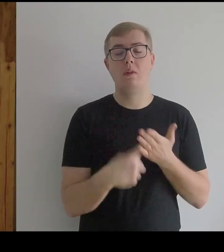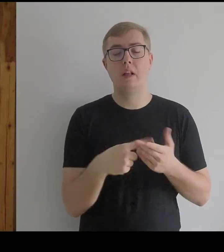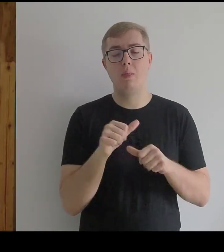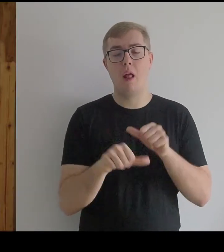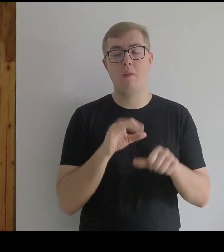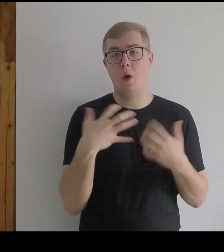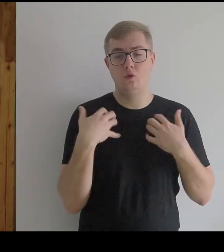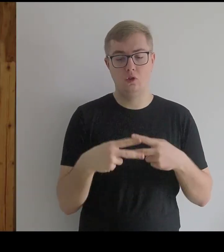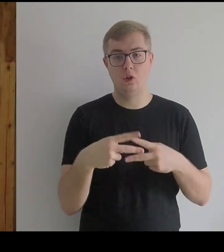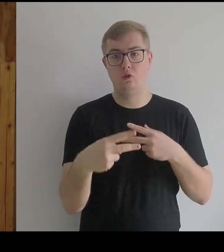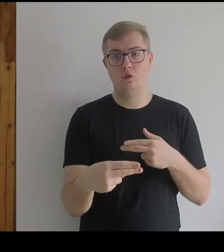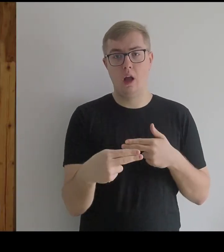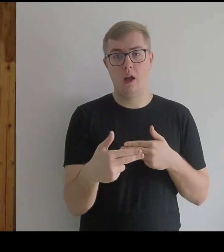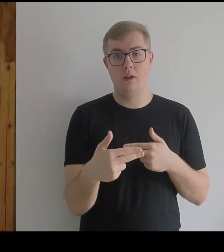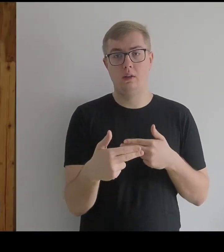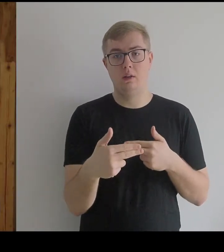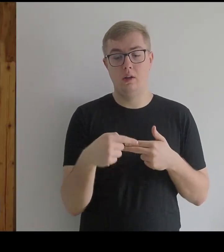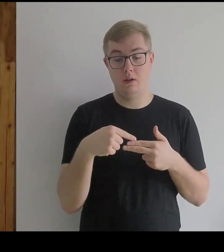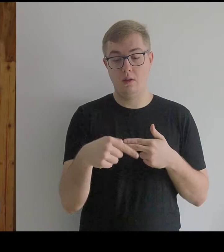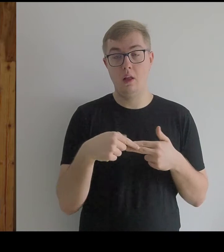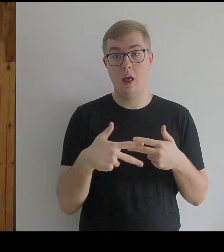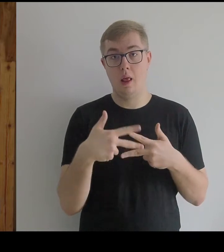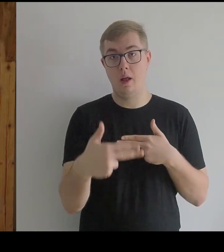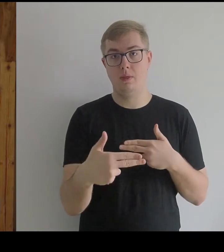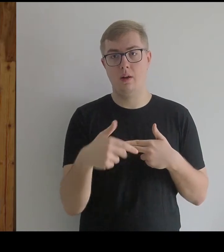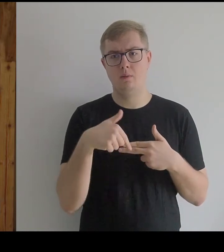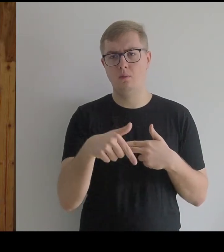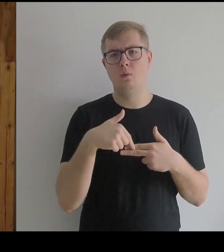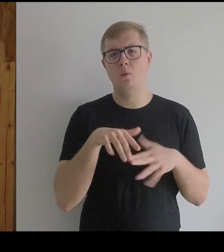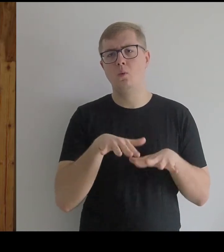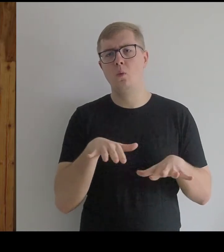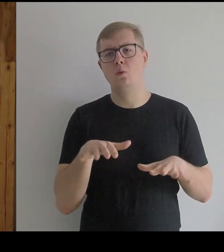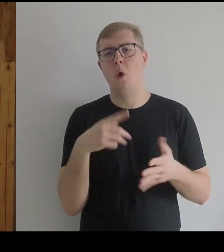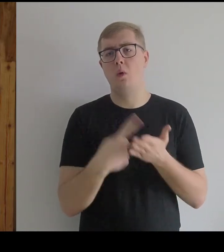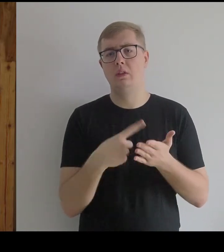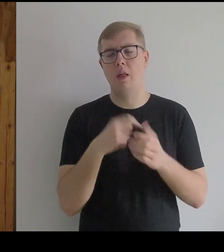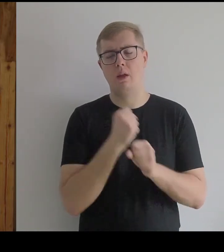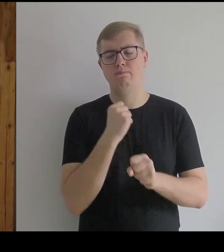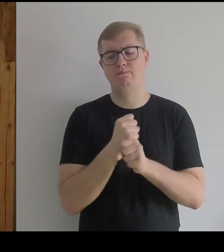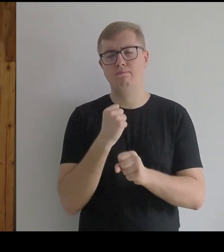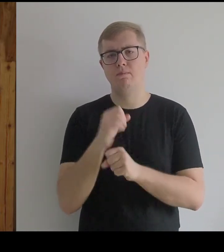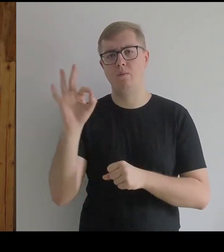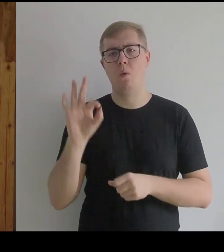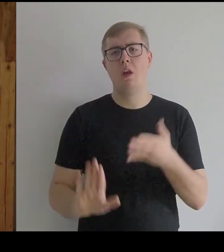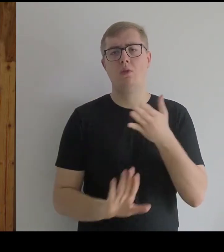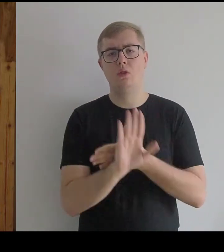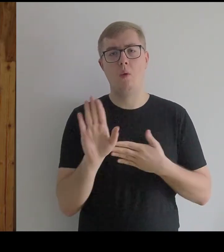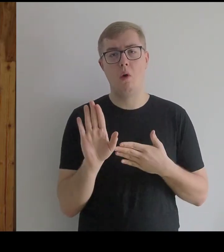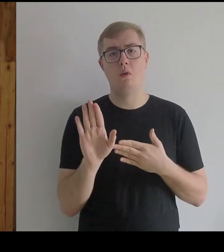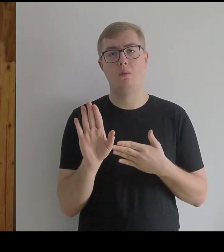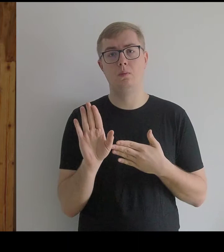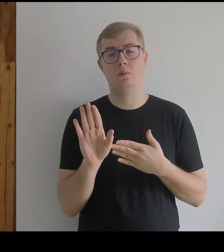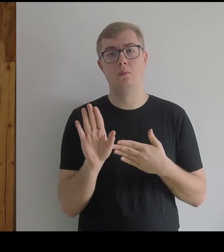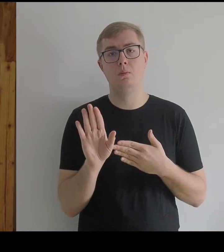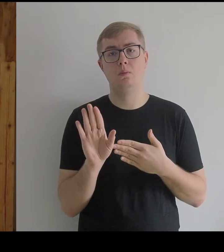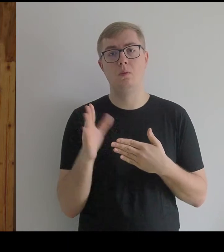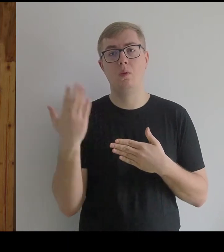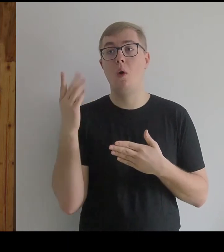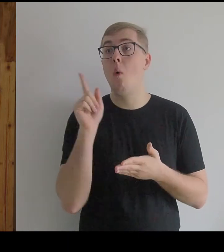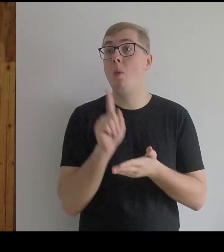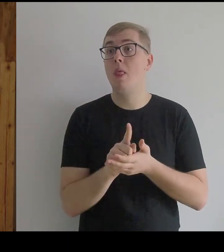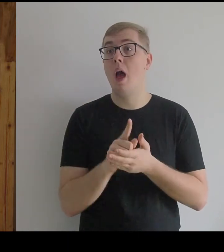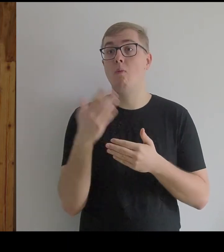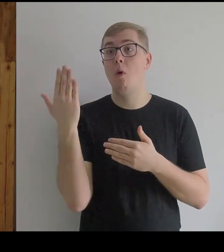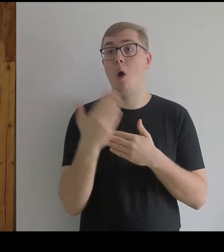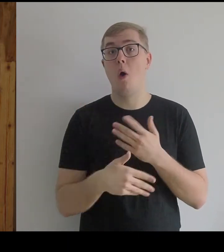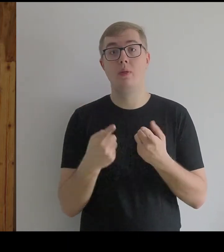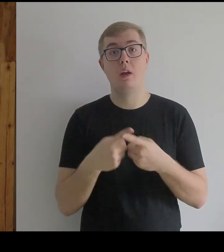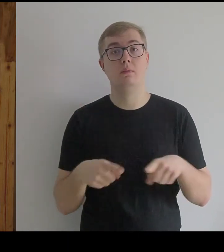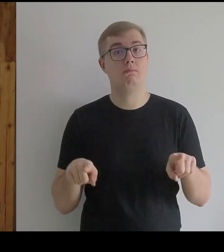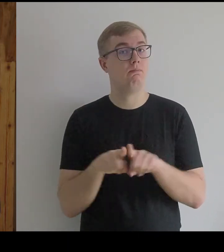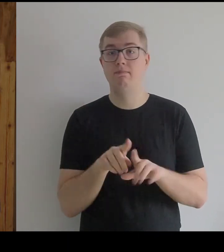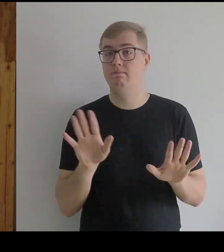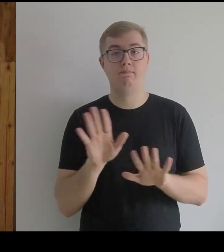Te lata są wypełnione pracą nad ostatnim dziełem, którego nie kończy.